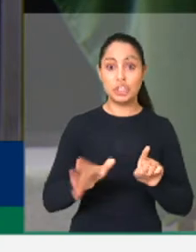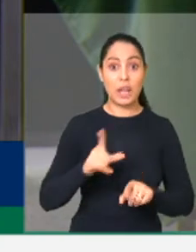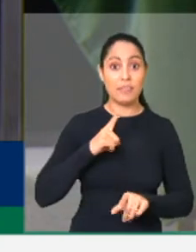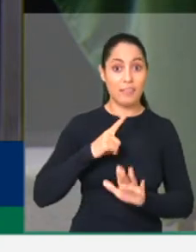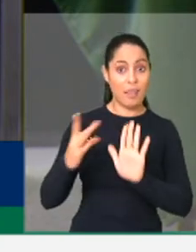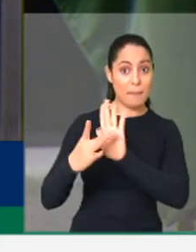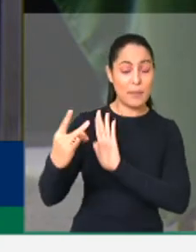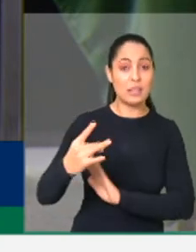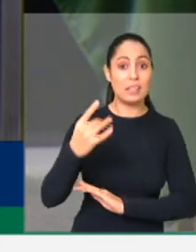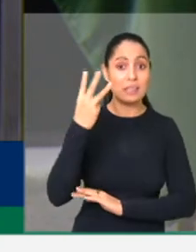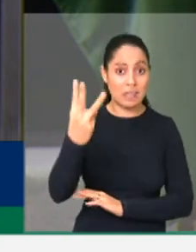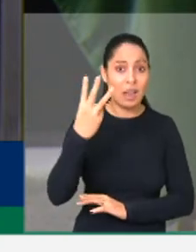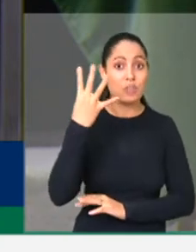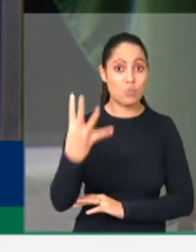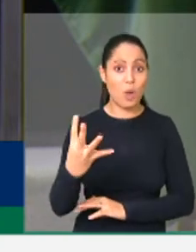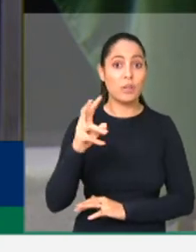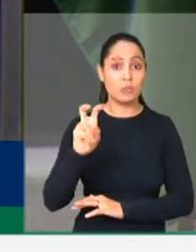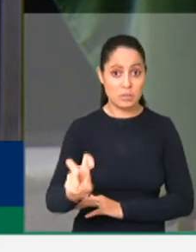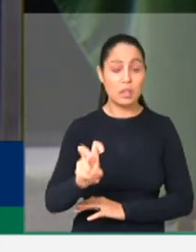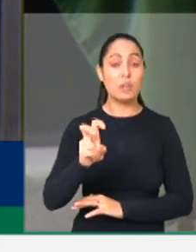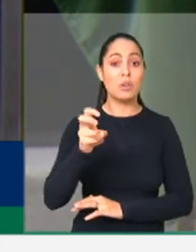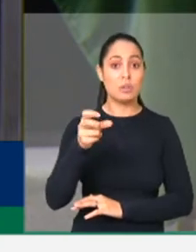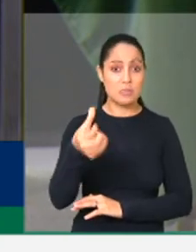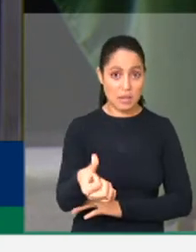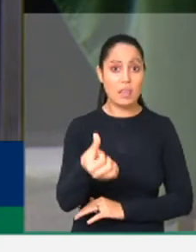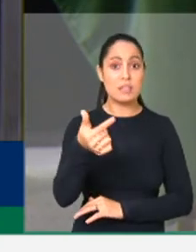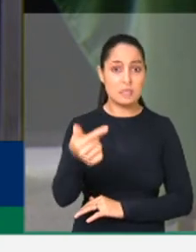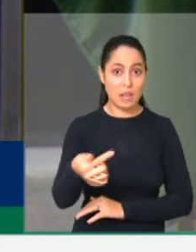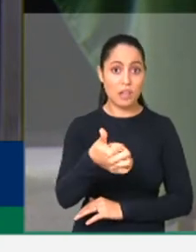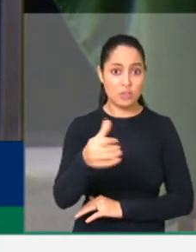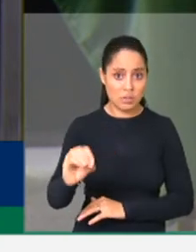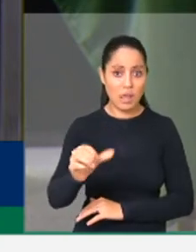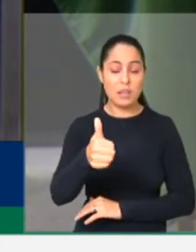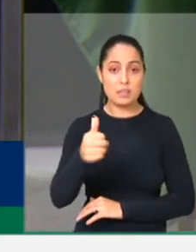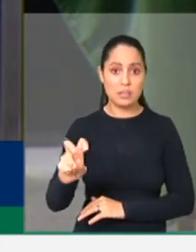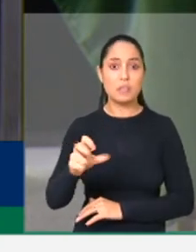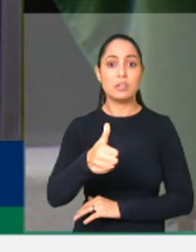INTEGRALMENTE NA FORMA DESTE PROJETO DE LEI DE CONVERSÃO. A SEGUIR APRESENTO A REJEIÇÃO DAS EMENDAS 1, 2,